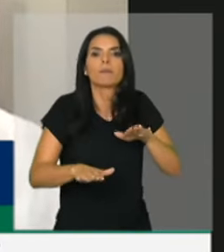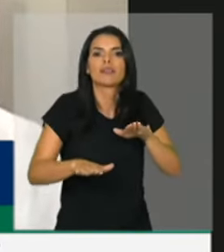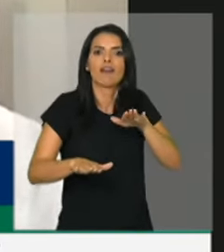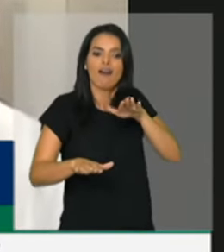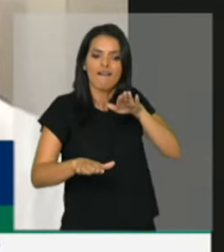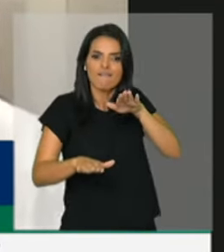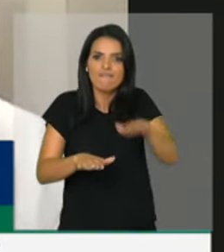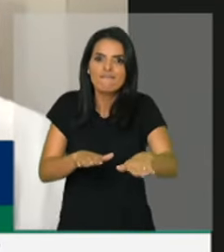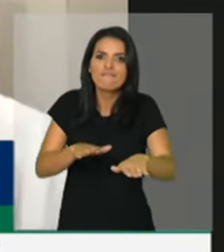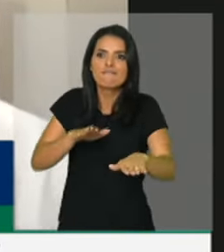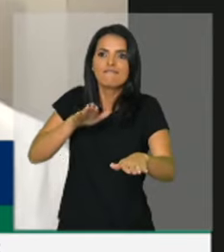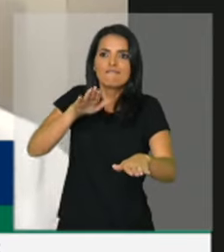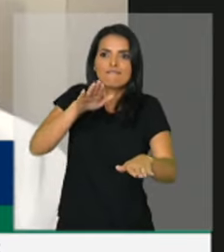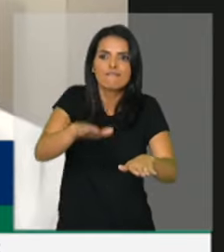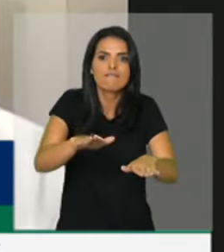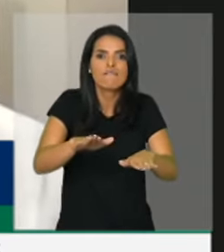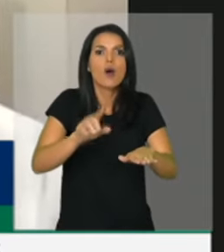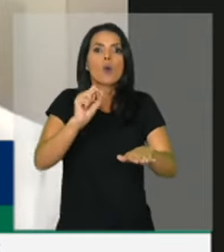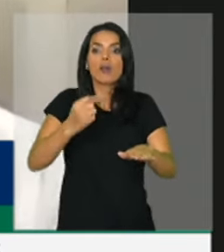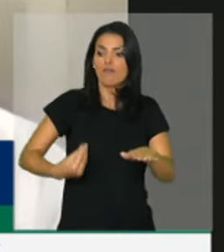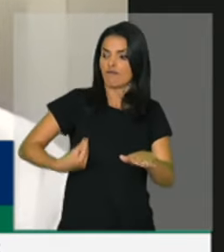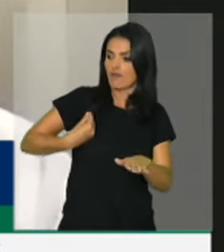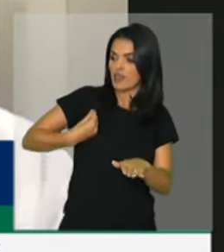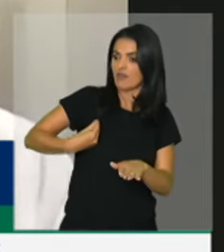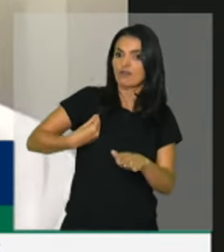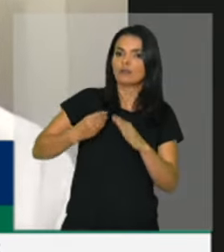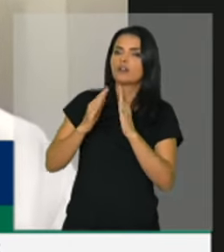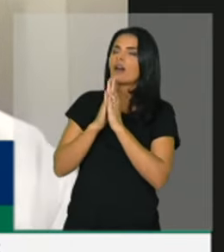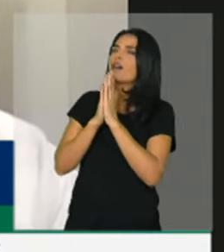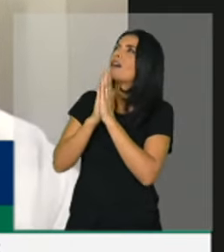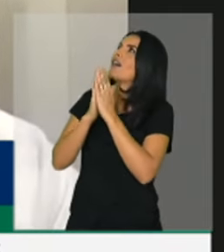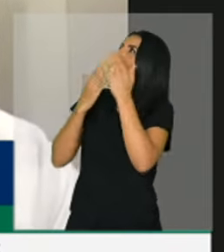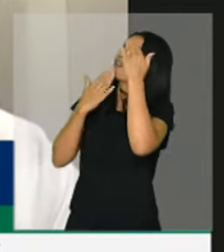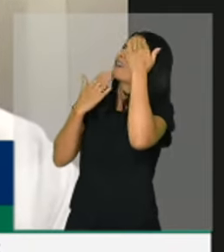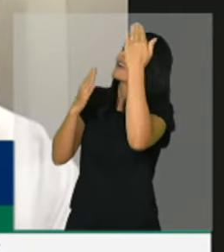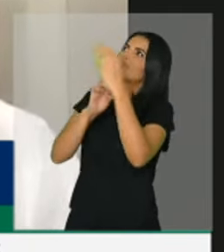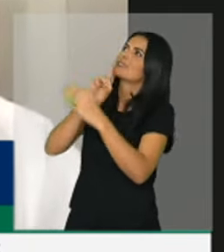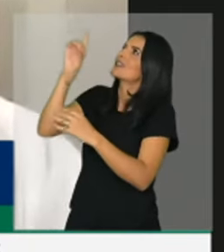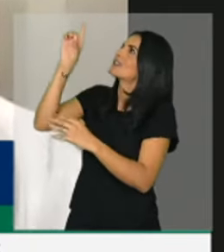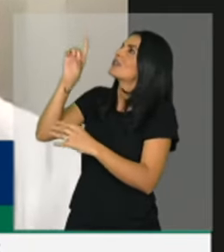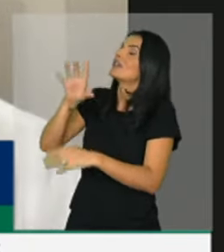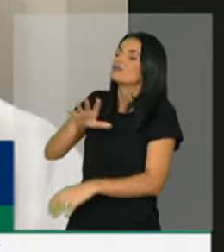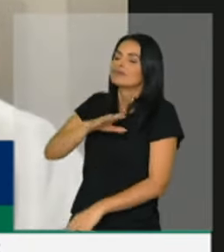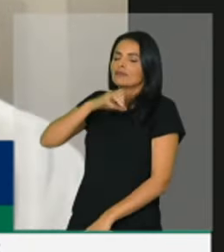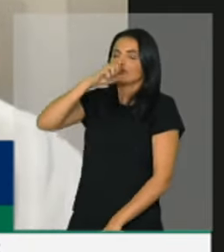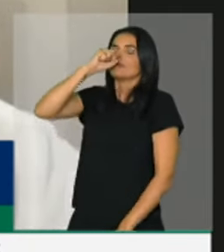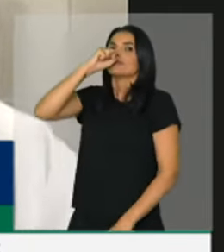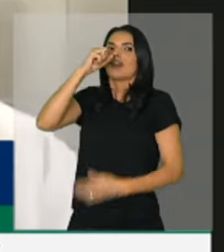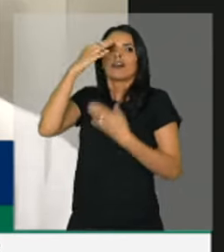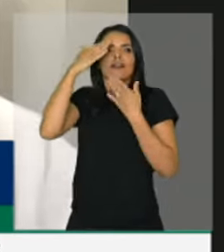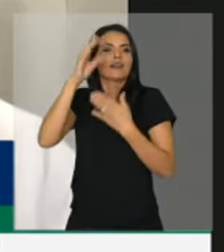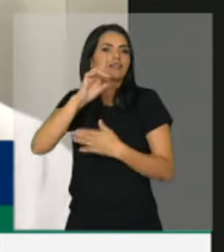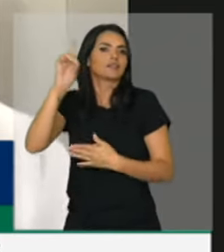EM TERRA FIRME, SOMENTE POR ESTAREM VIVOS E PODEREM.... RESPIRAR. E NESSE CONTEXTO DE TERRA DEVASTADA PELA DOENÇA, PELA REGRESSÃO PRODUTIVA,